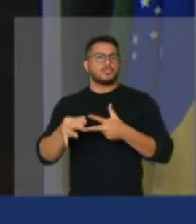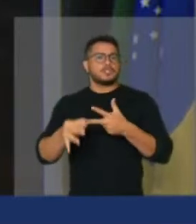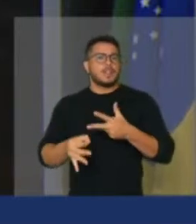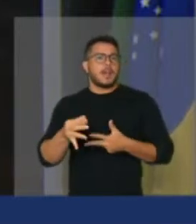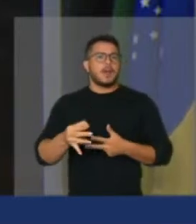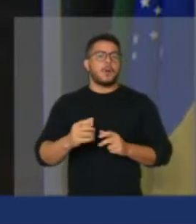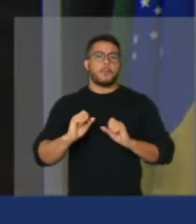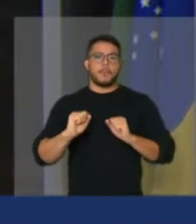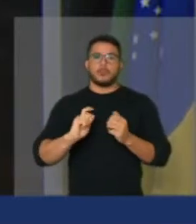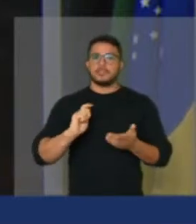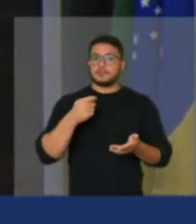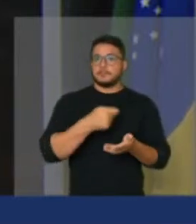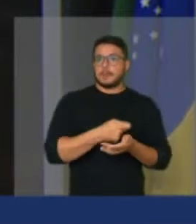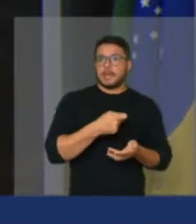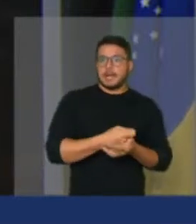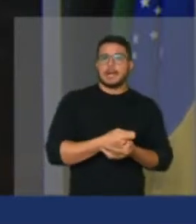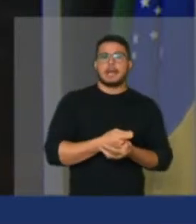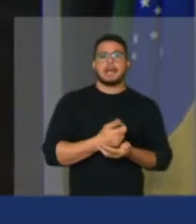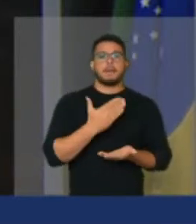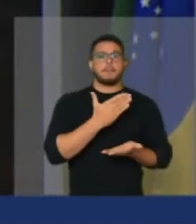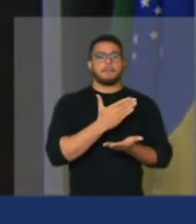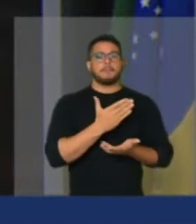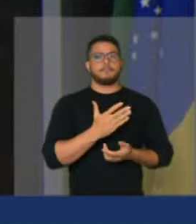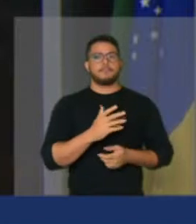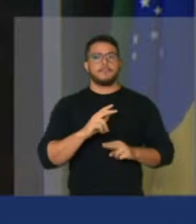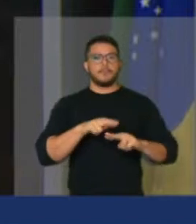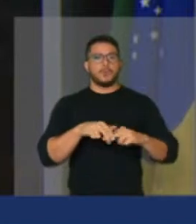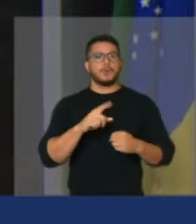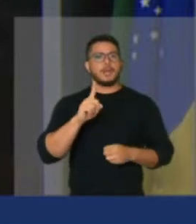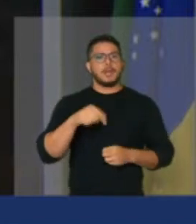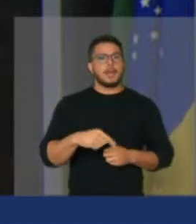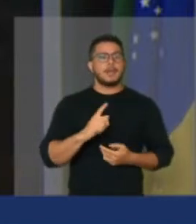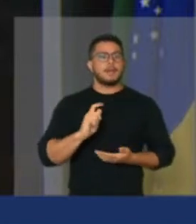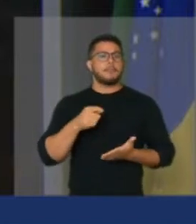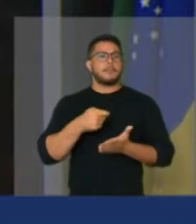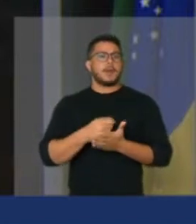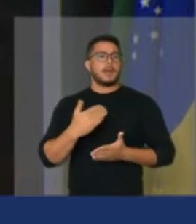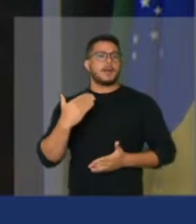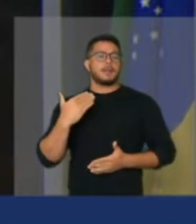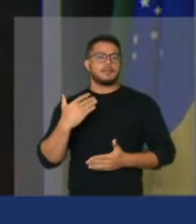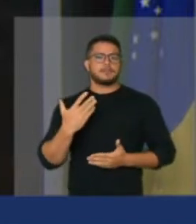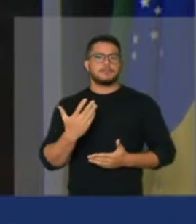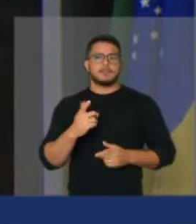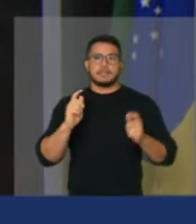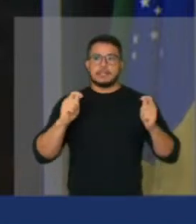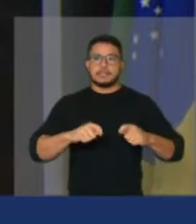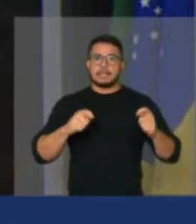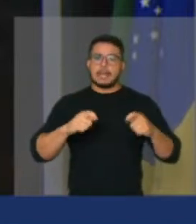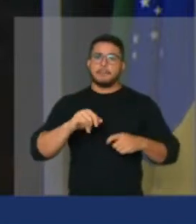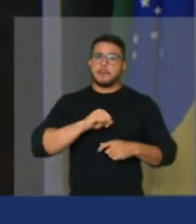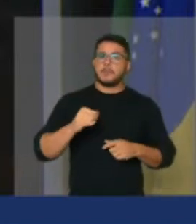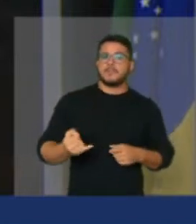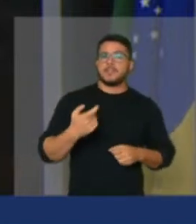DAS MENORES POSSÍVEIS, ISSO AINDA DARIA, NÉ , UM LUCRO, UM SUPERAVIT PARA A UNIÃO QUE RECEBERIA ESSE DINHEIRO, A GENTE PODERIA EMITIR TÍTULOS